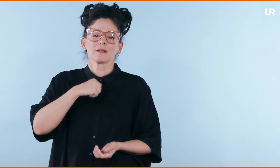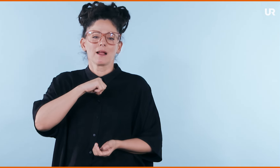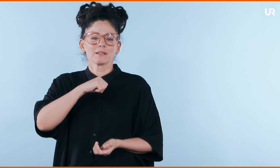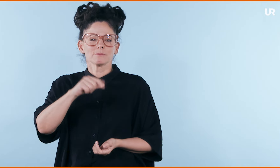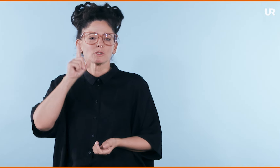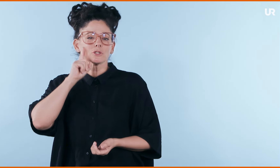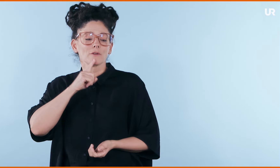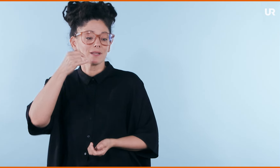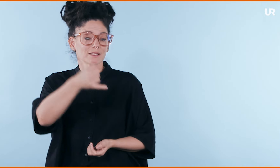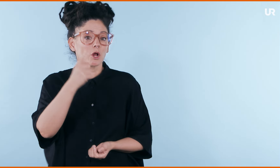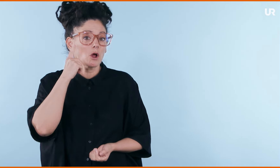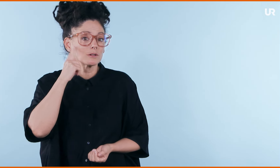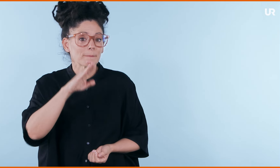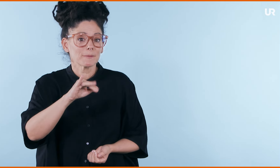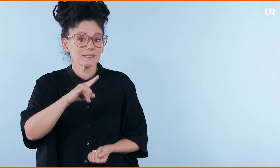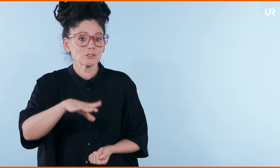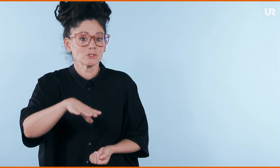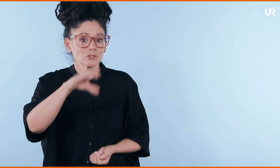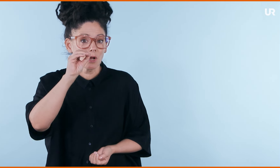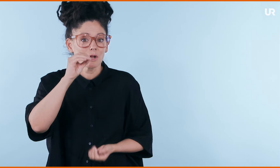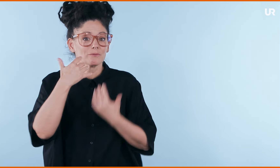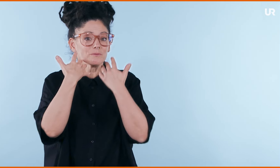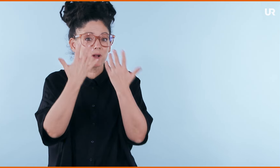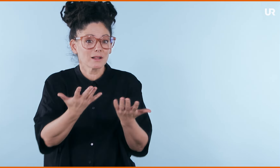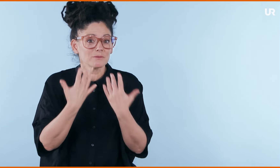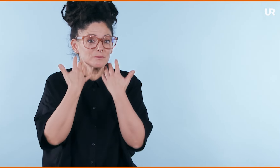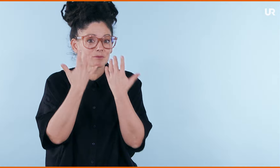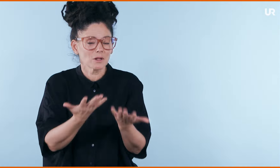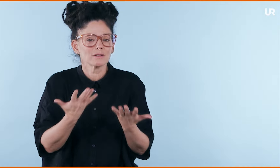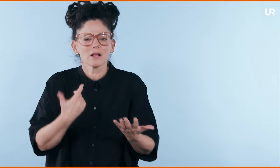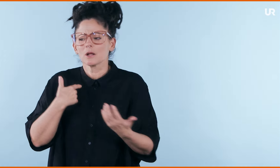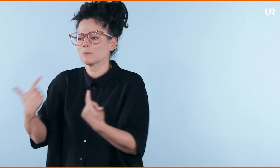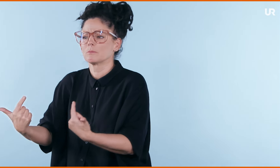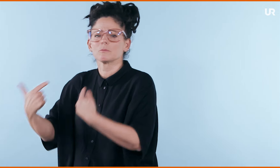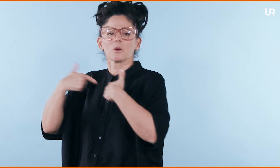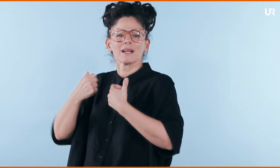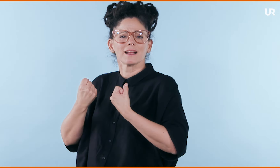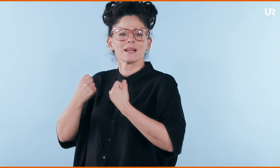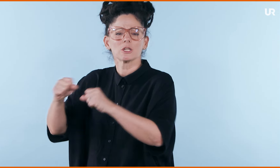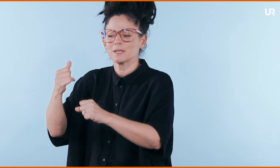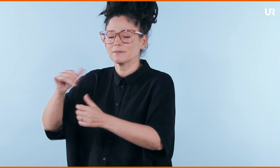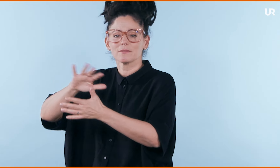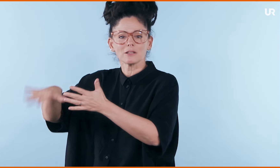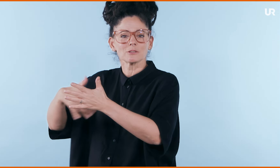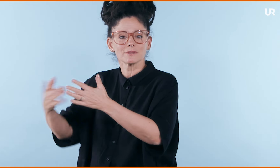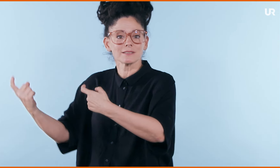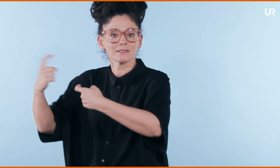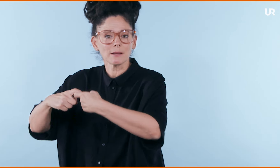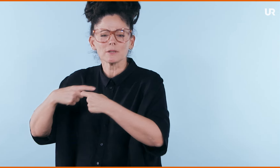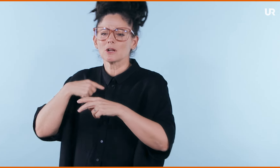att om man är ensam döv i en hörande miljö varje dag- så tankar man energi genom att delta i teckenspråkiga sammanhang.